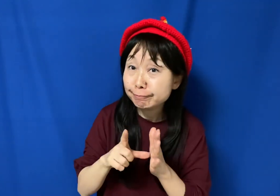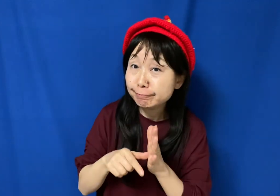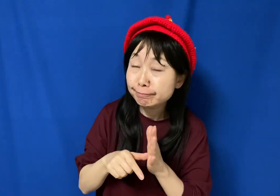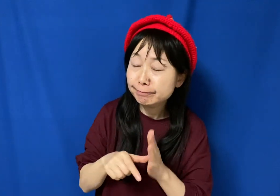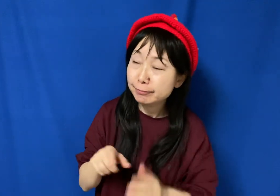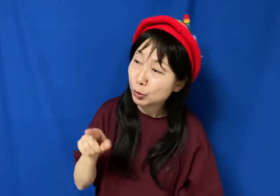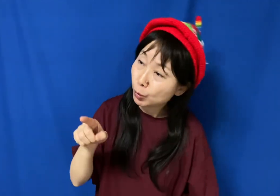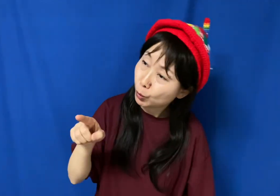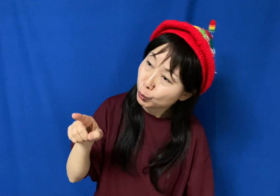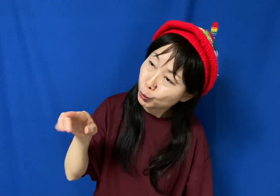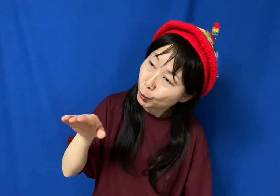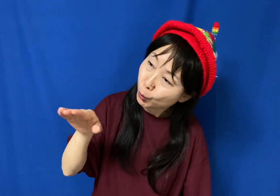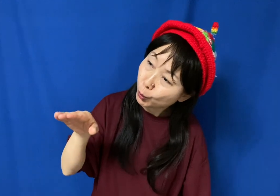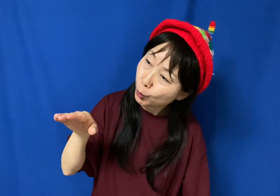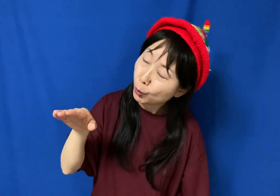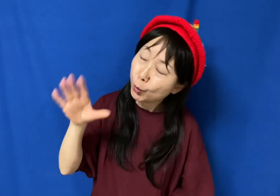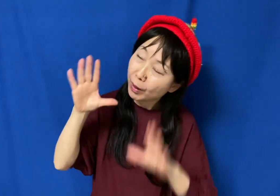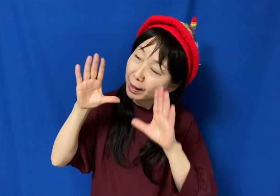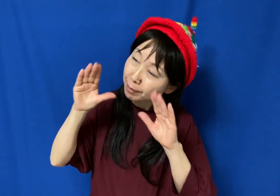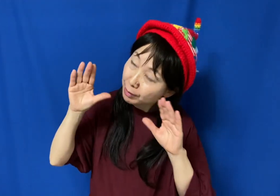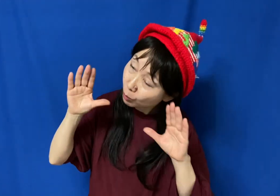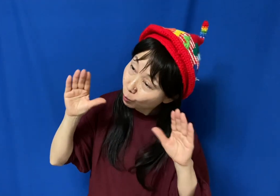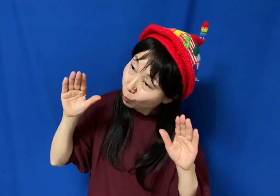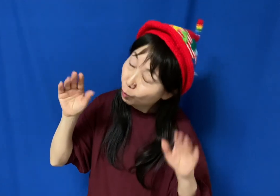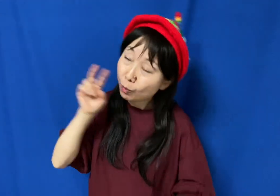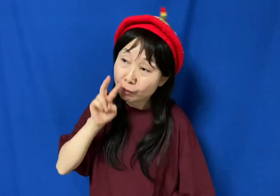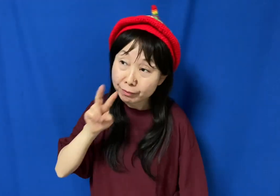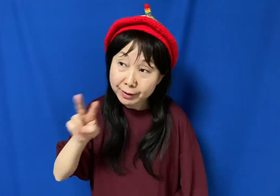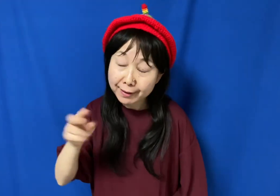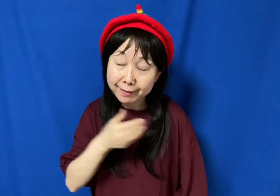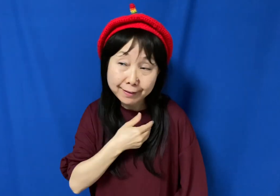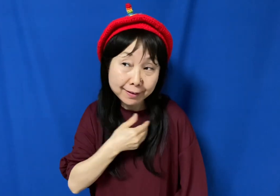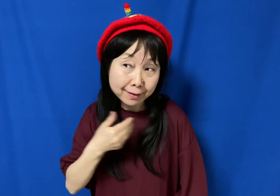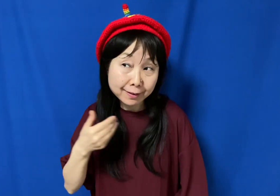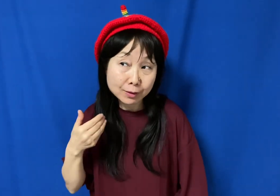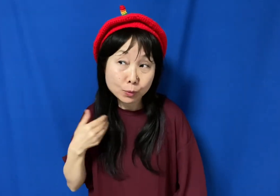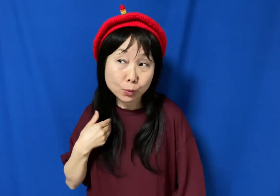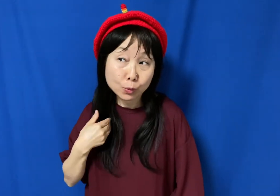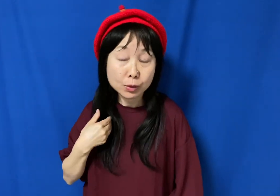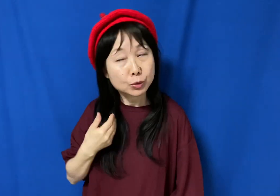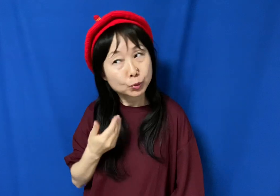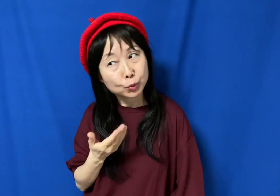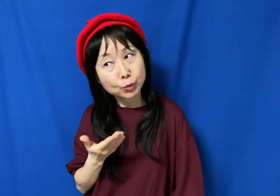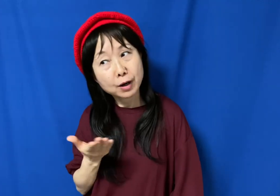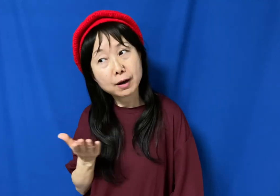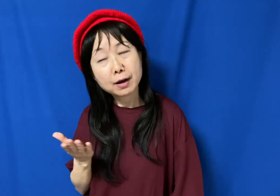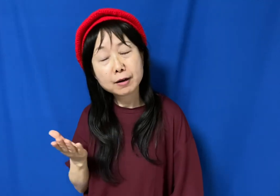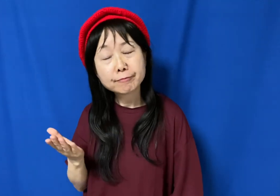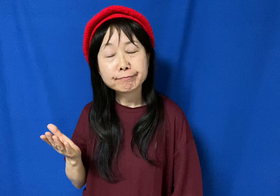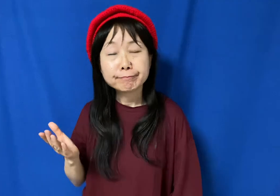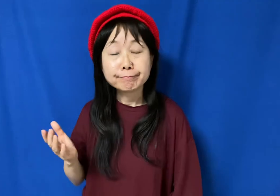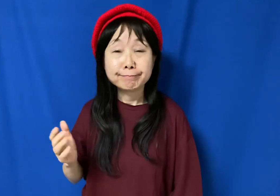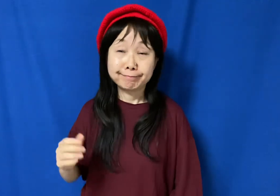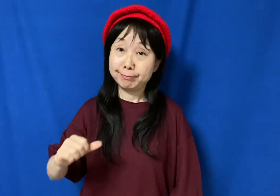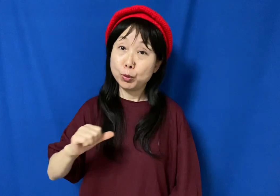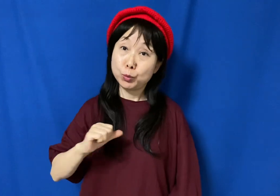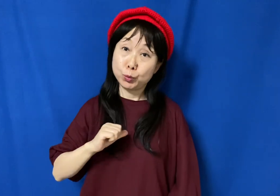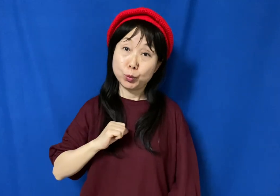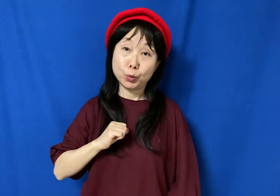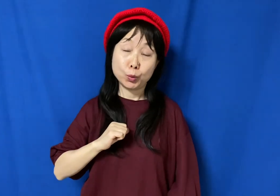あの子の微笑みも 見れたのでしょうか 僕の